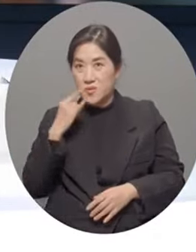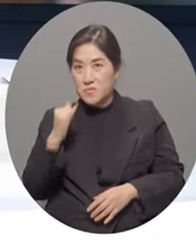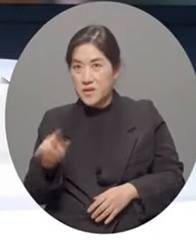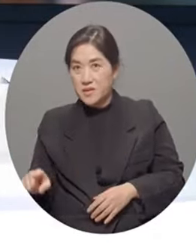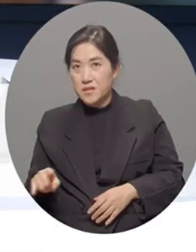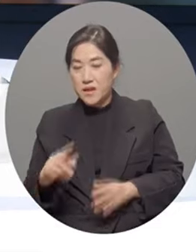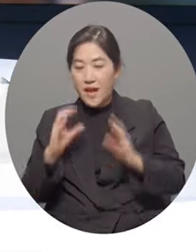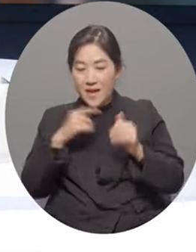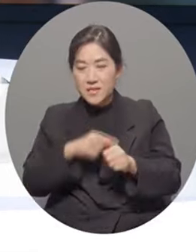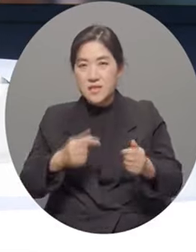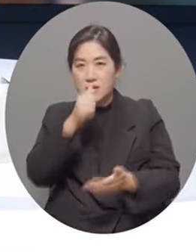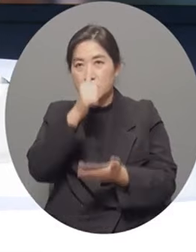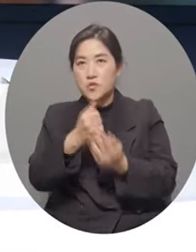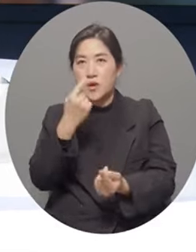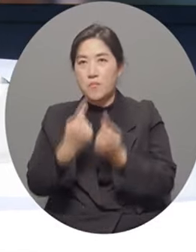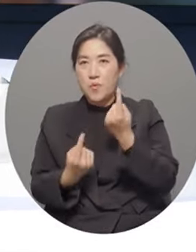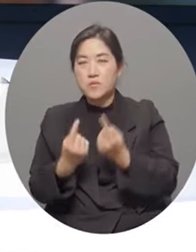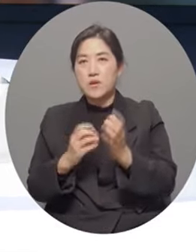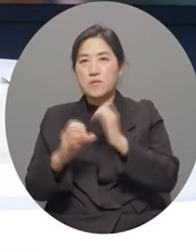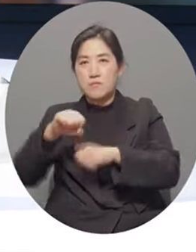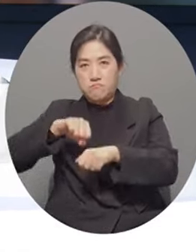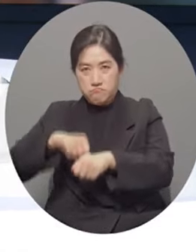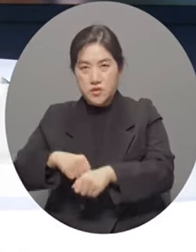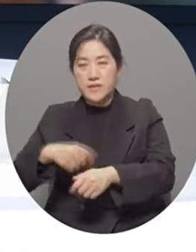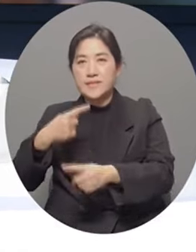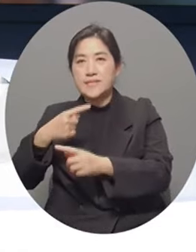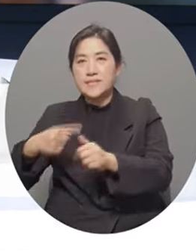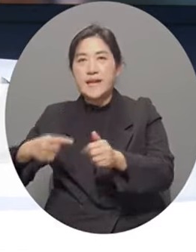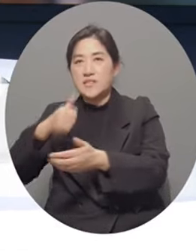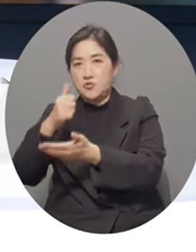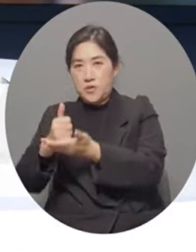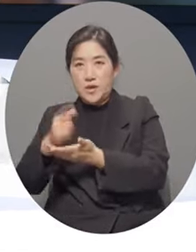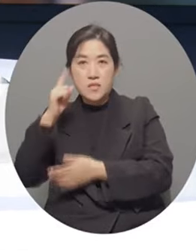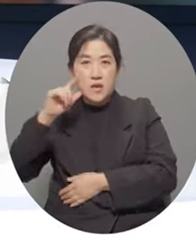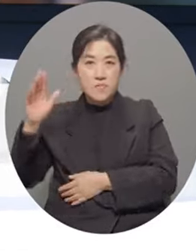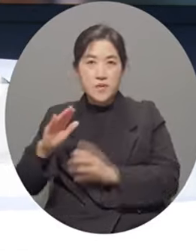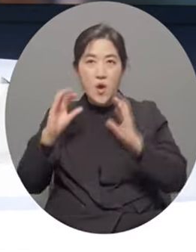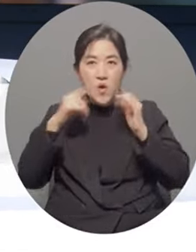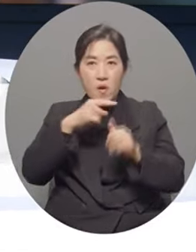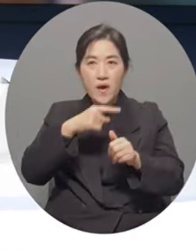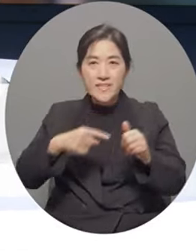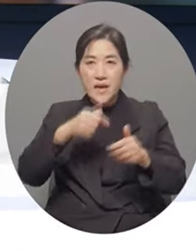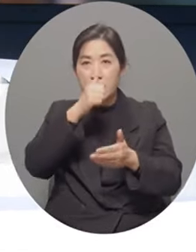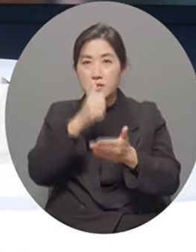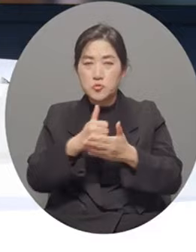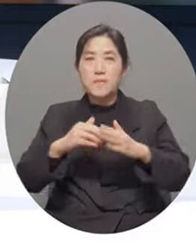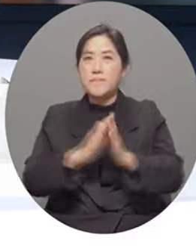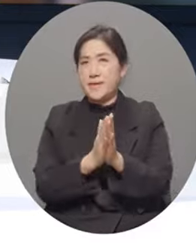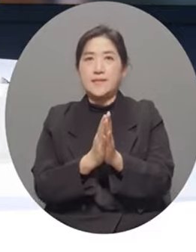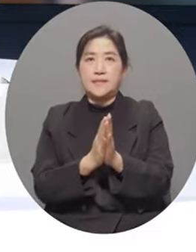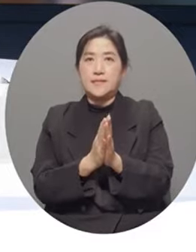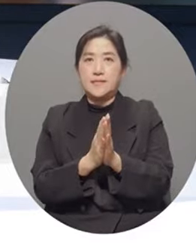(앵커) 보신대로 재판부는 피고인 친모에게 영아살해죄보다 형량이 높은 살해죄를 적용했습니다.